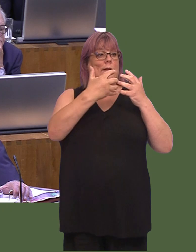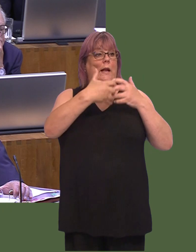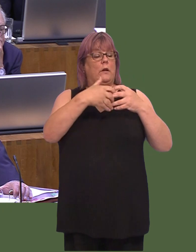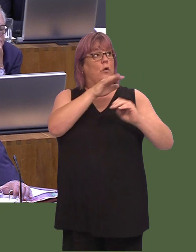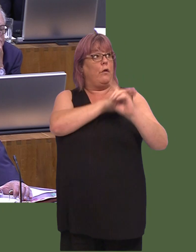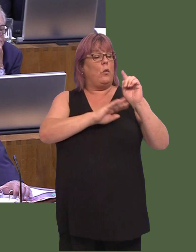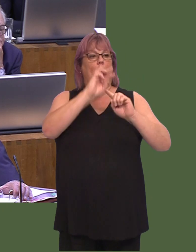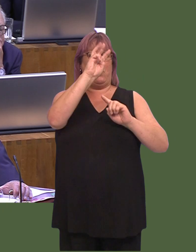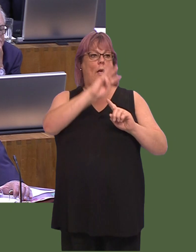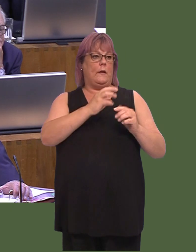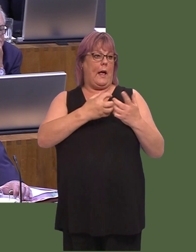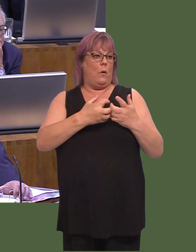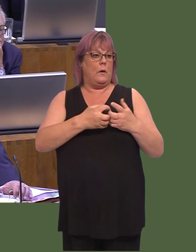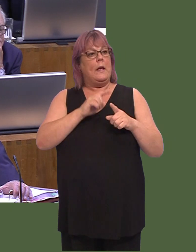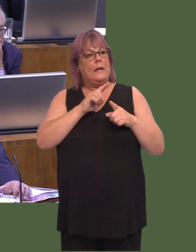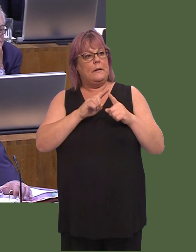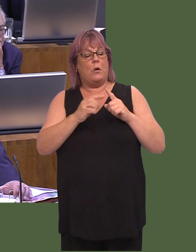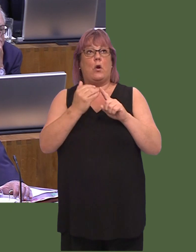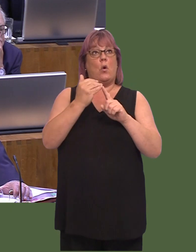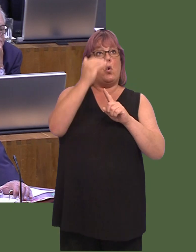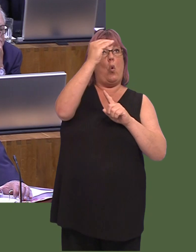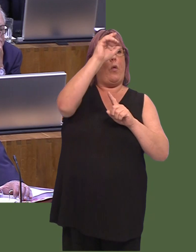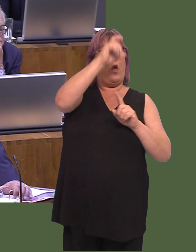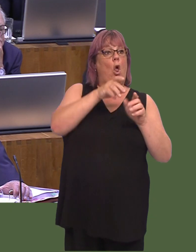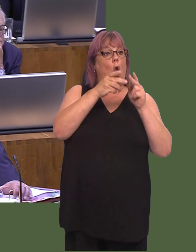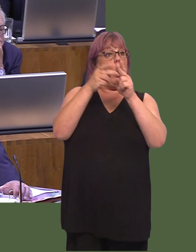Ond, mae'n rhaid inni ystyried ynglyn ‚'r arian mawr, sef yr arian byddai Llywodraeth